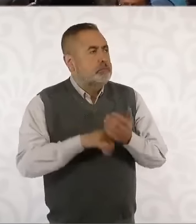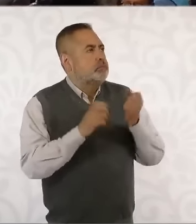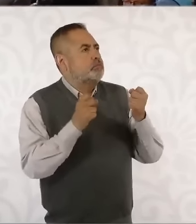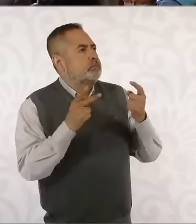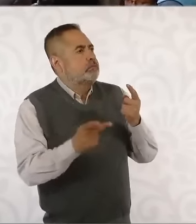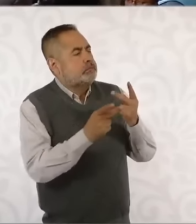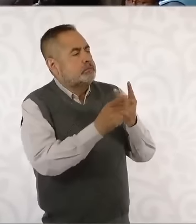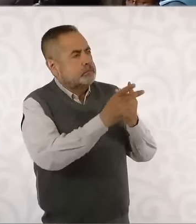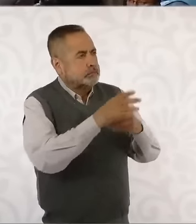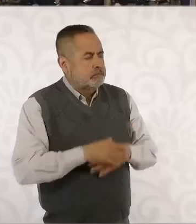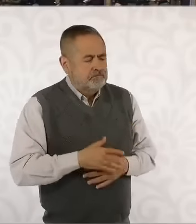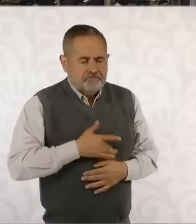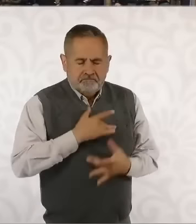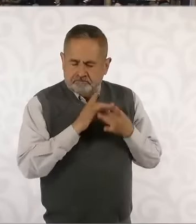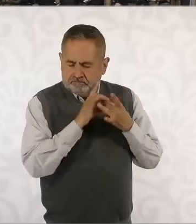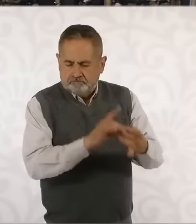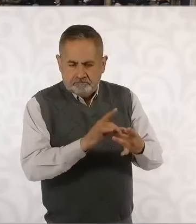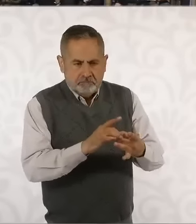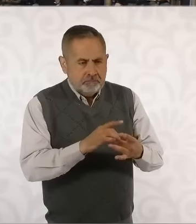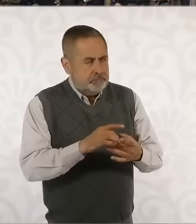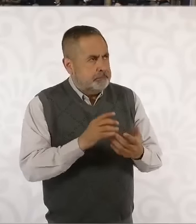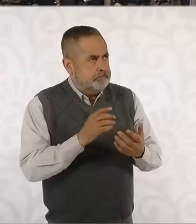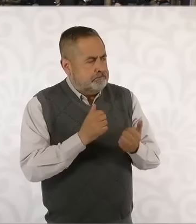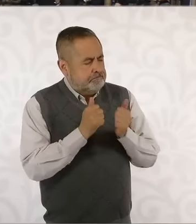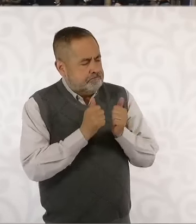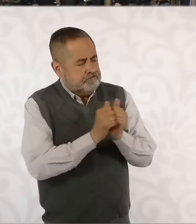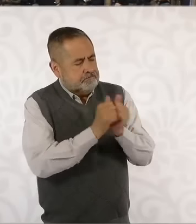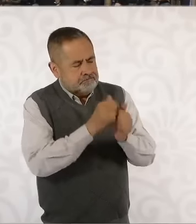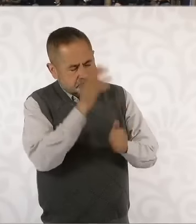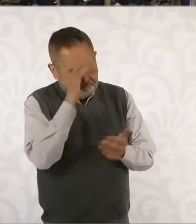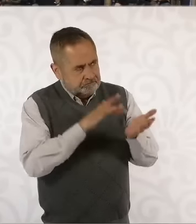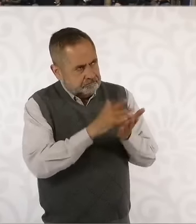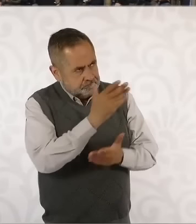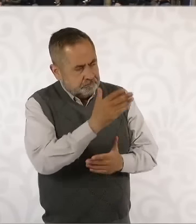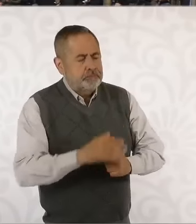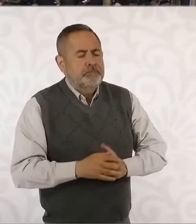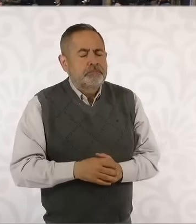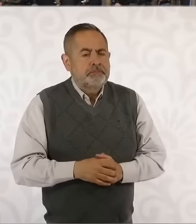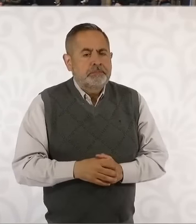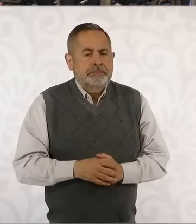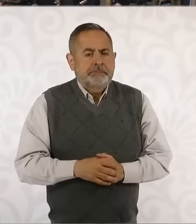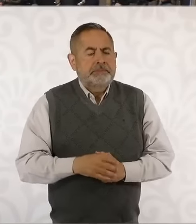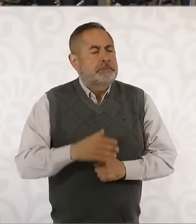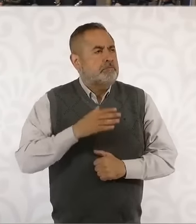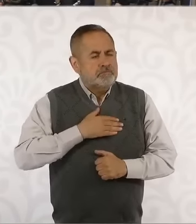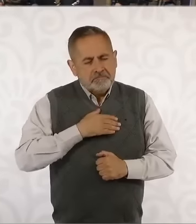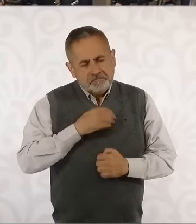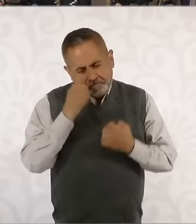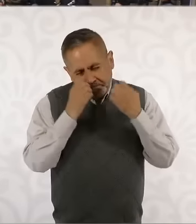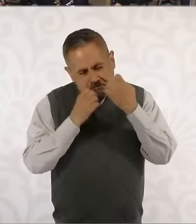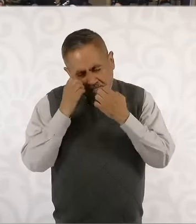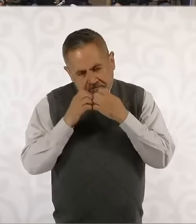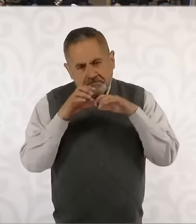nada, solidaridad y fraterna. Gracias. Estuvimos revisando después de la detención de Uriel Lene N